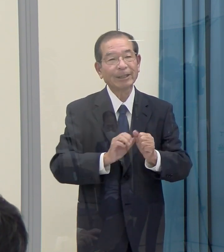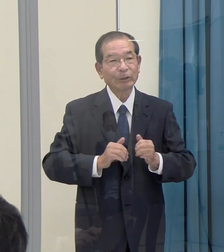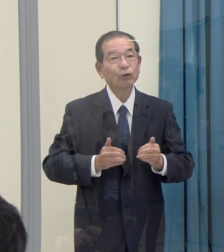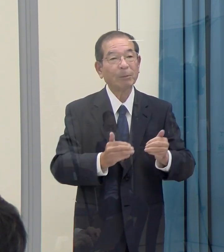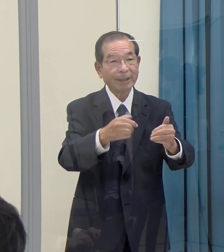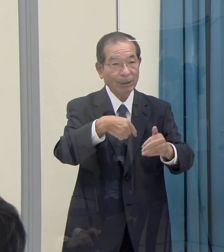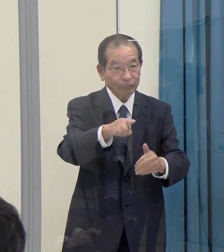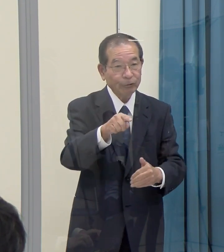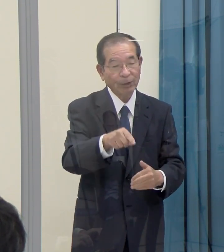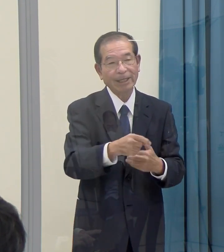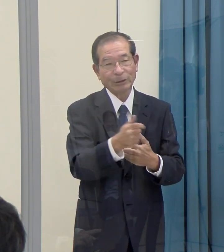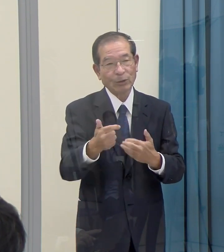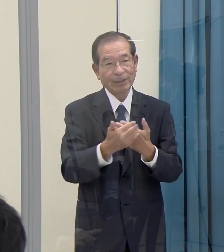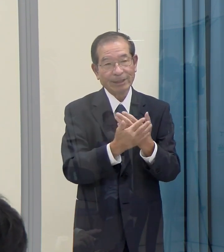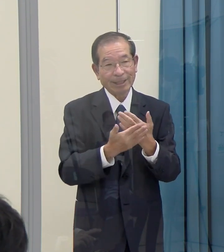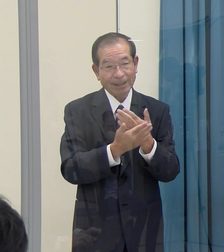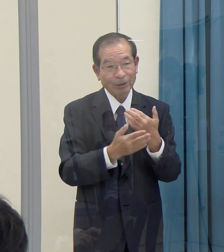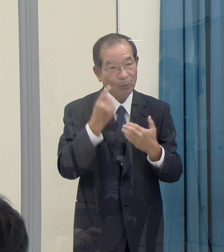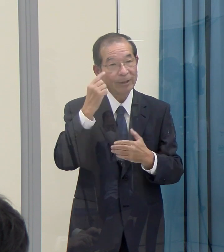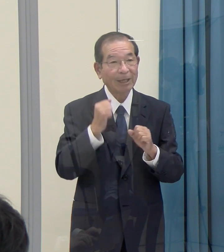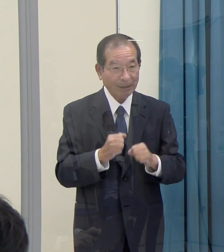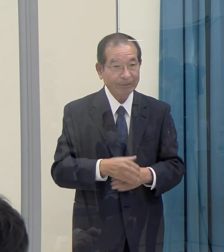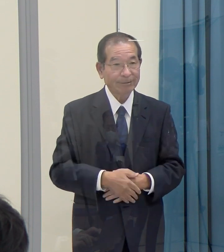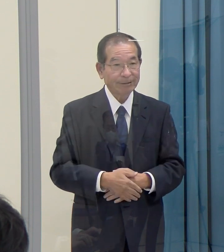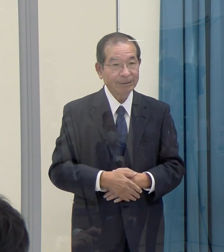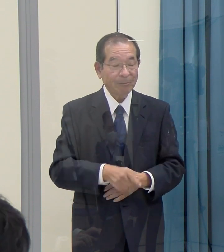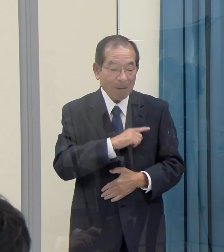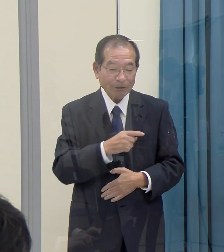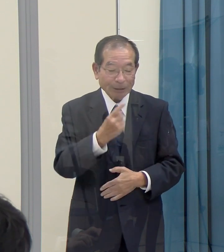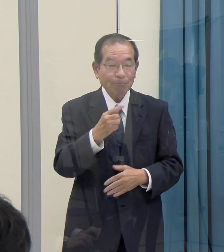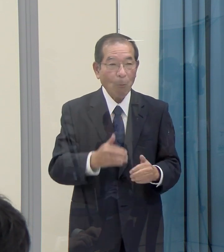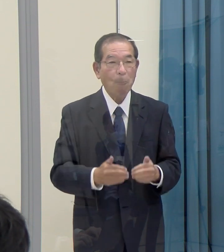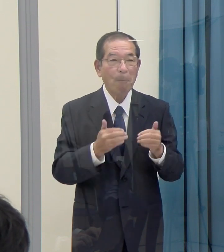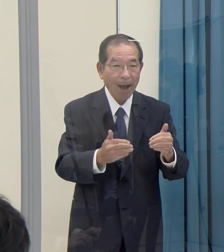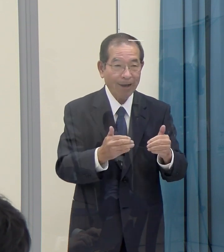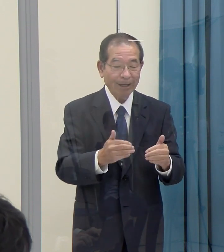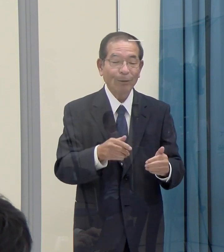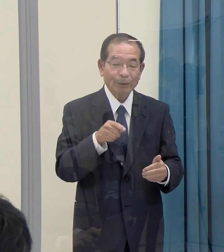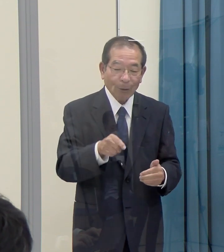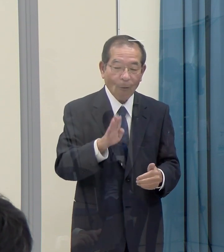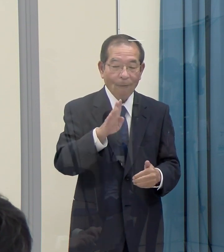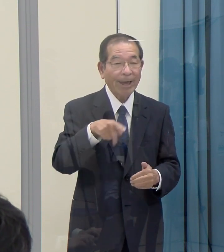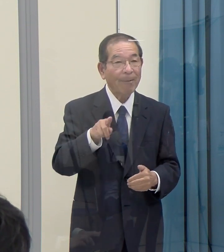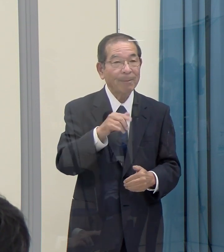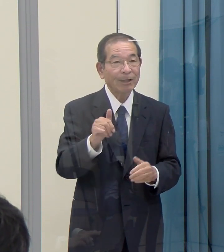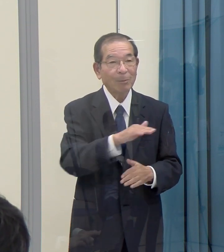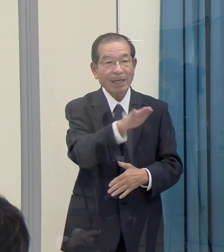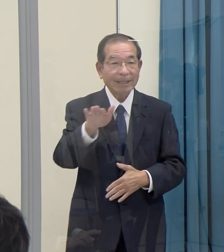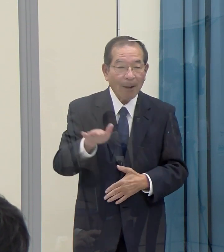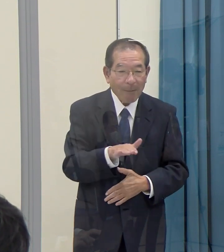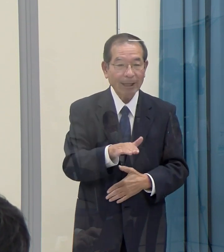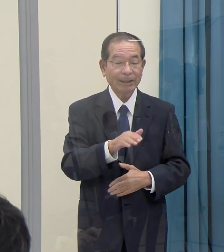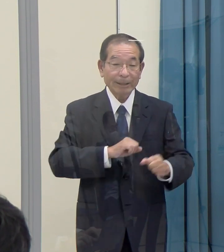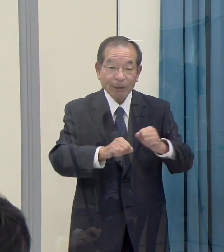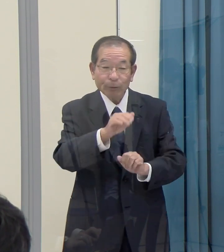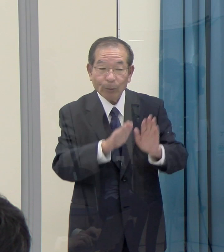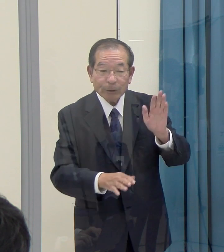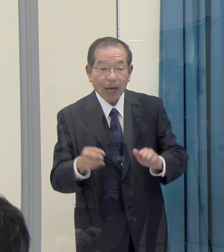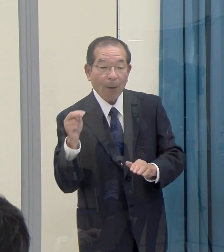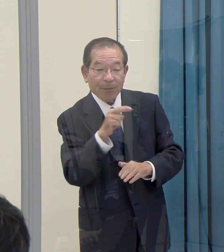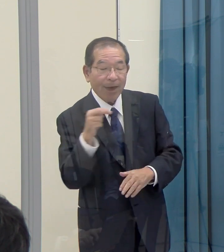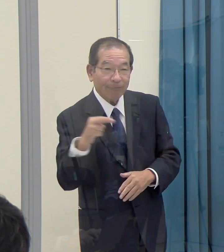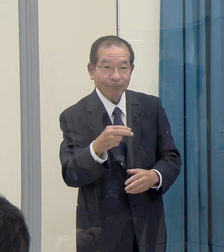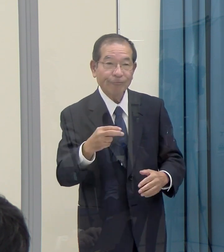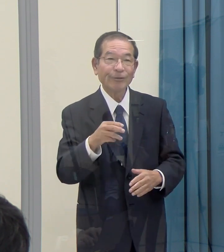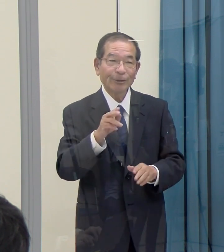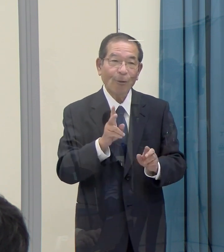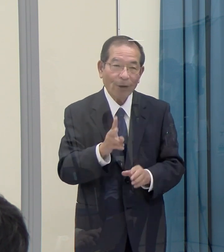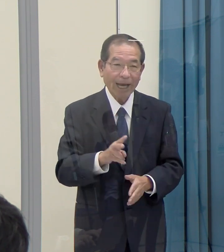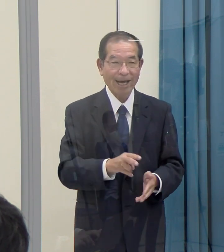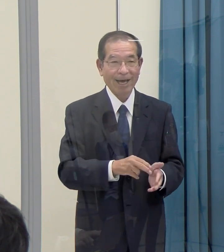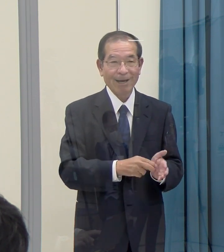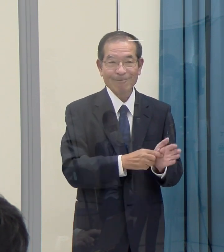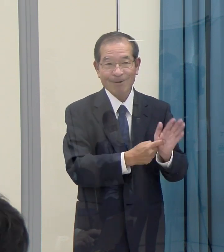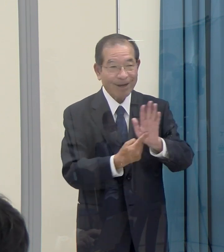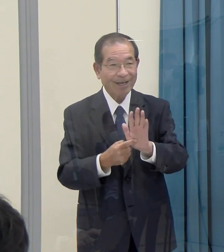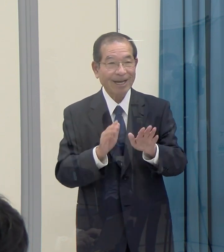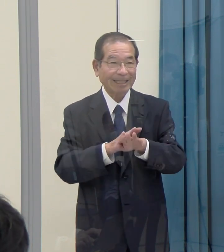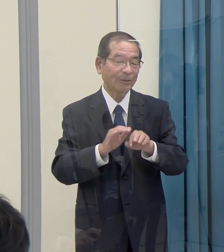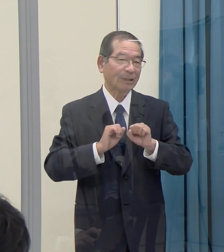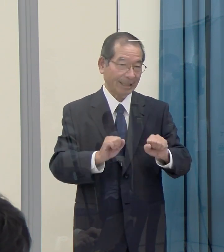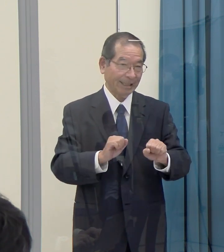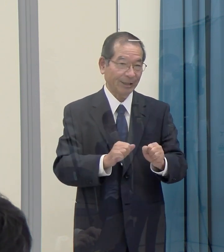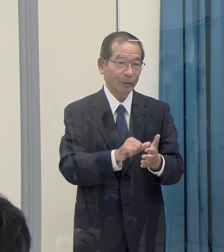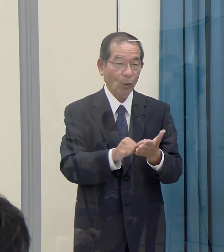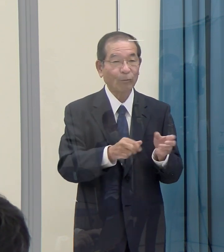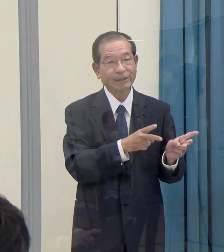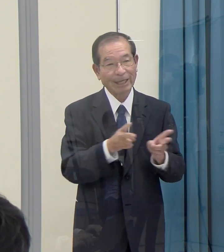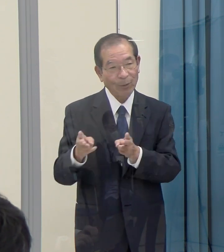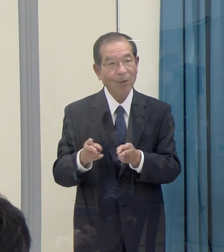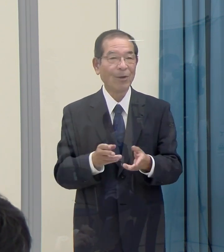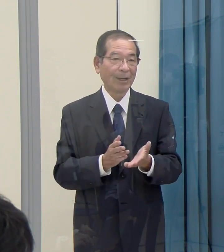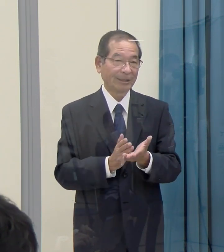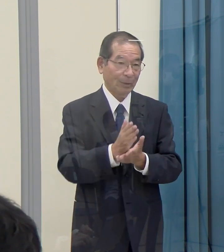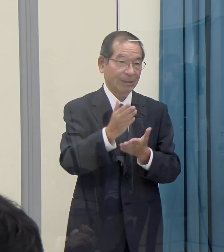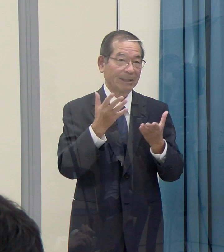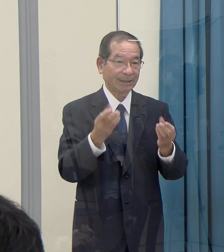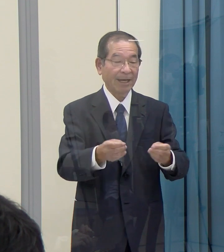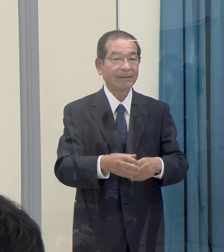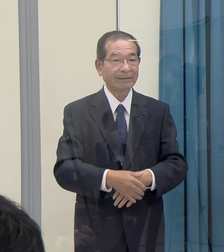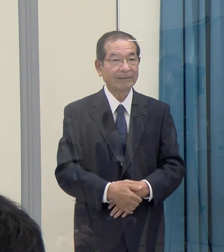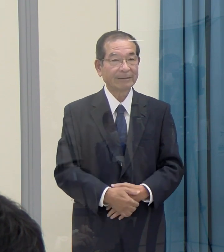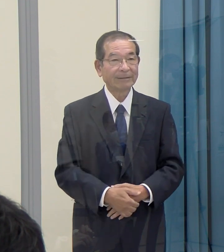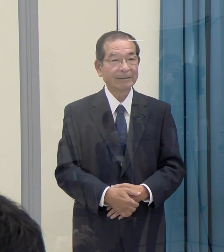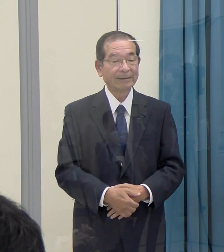それを一歩進めること、そして、県民の皆さんにもそういった取り組みを見える化していくために、この登録制度を考え、スタートさせるところです。